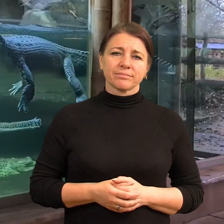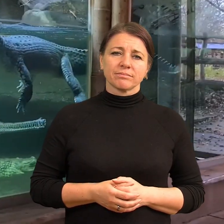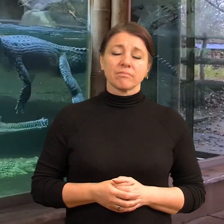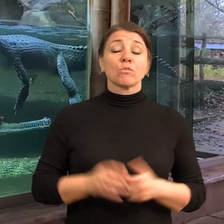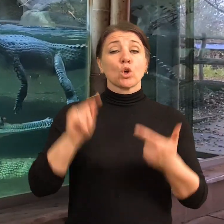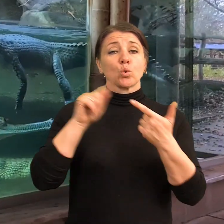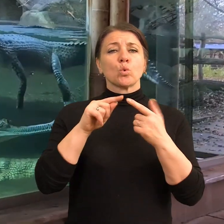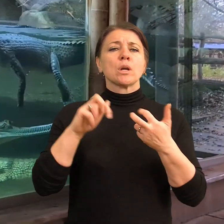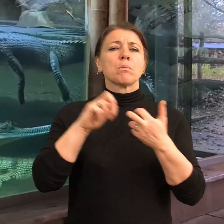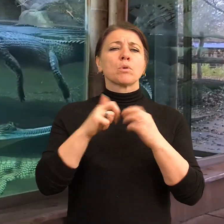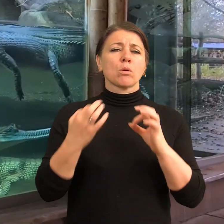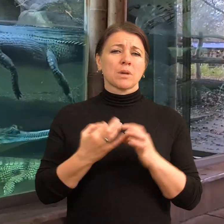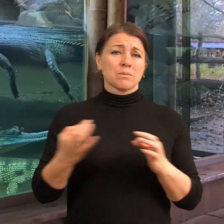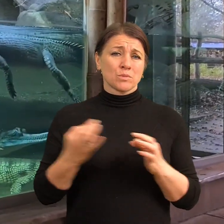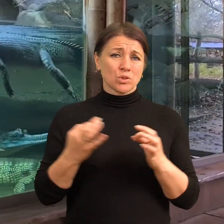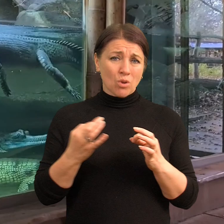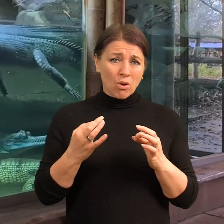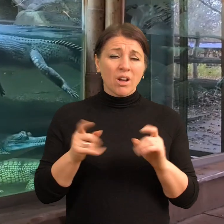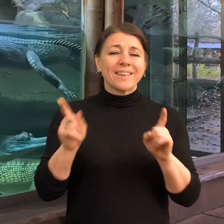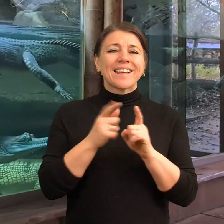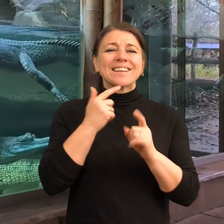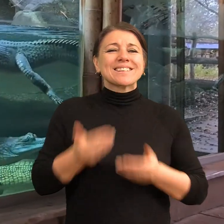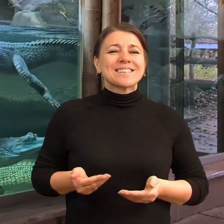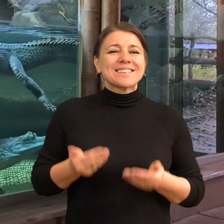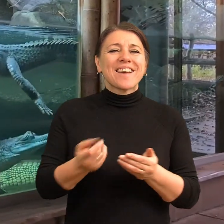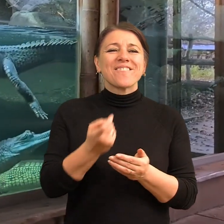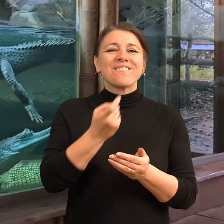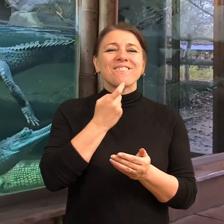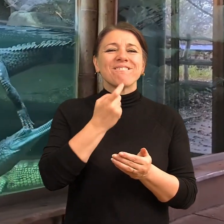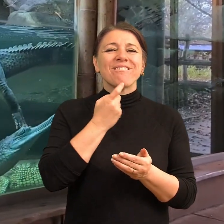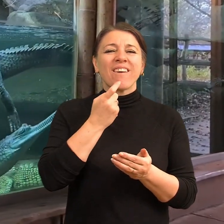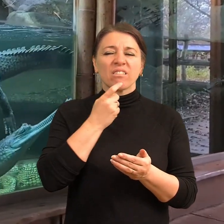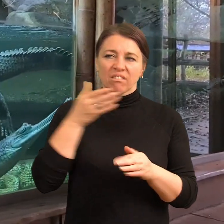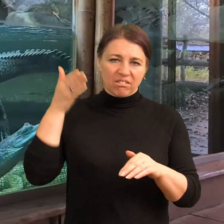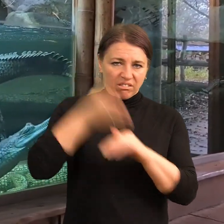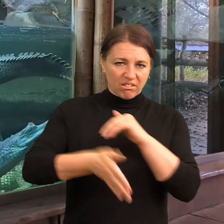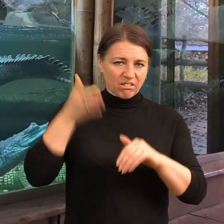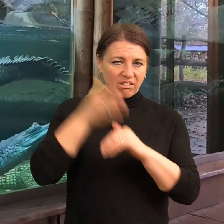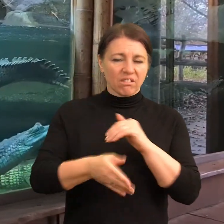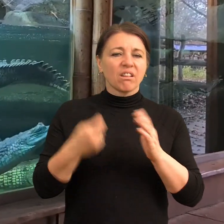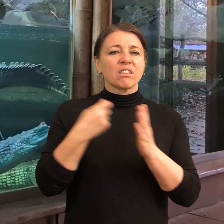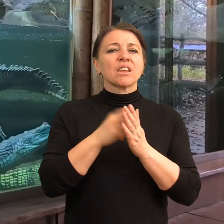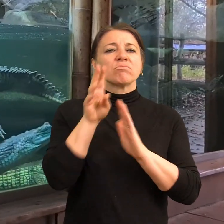Dalším velkým problémem je pro gaviály ztráta vhodných míst pro kladení vajec, kvůli nelegální těžbě písku z břehu řek.